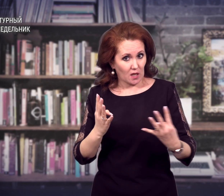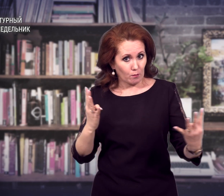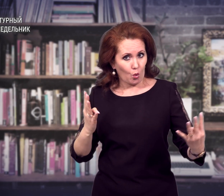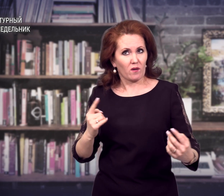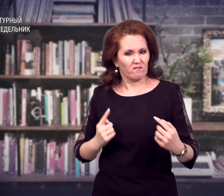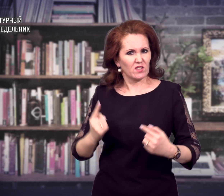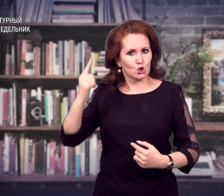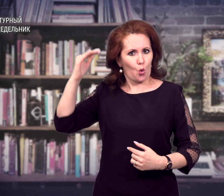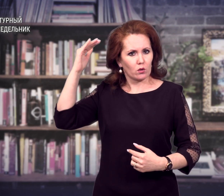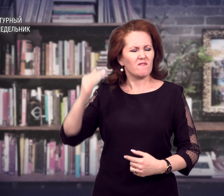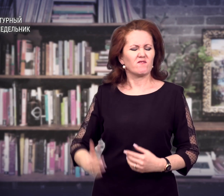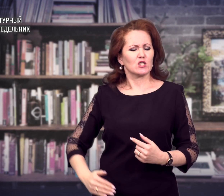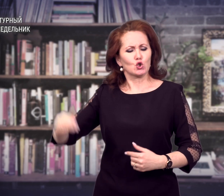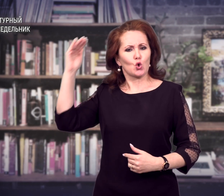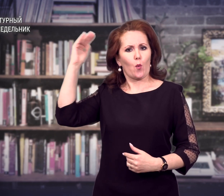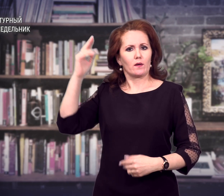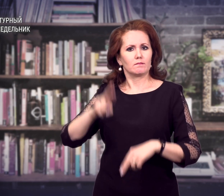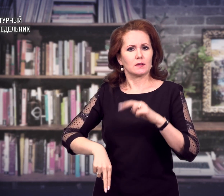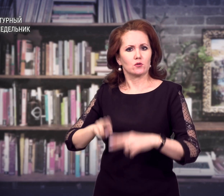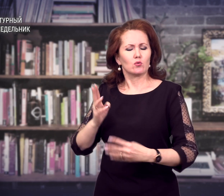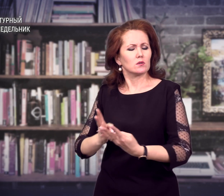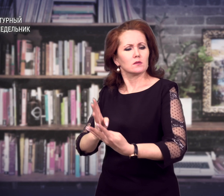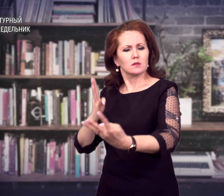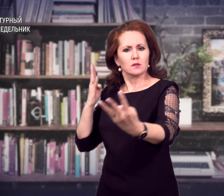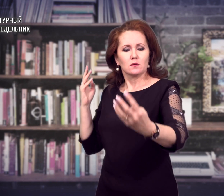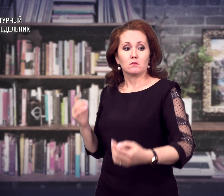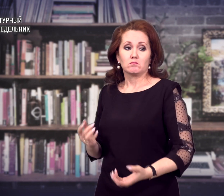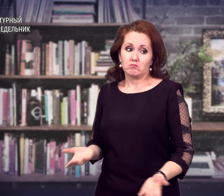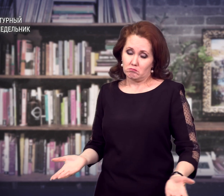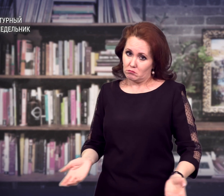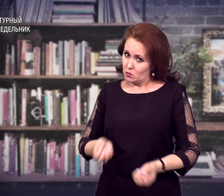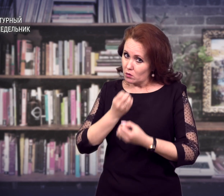Забор нужен высокий? Высокий!